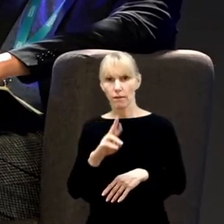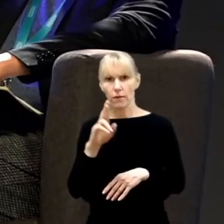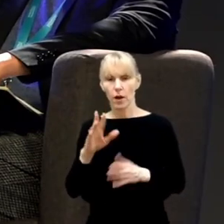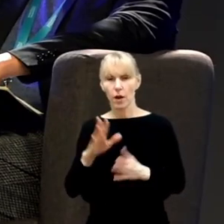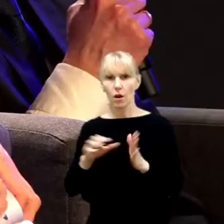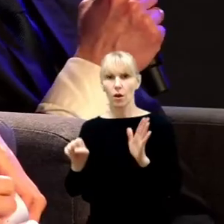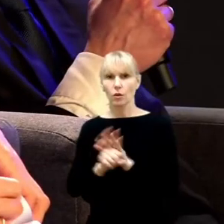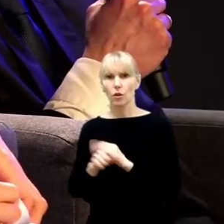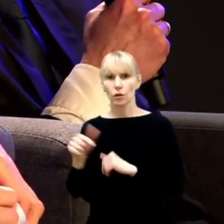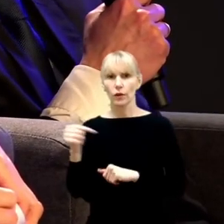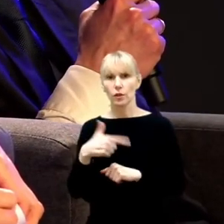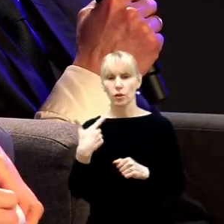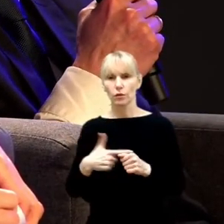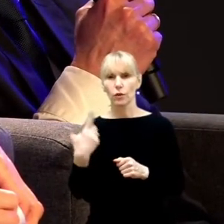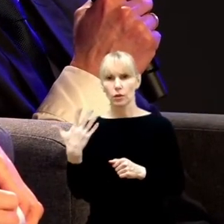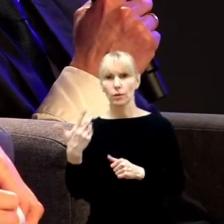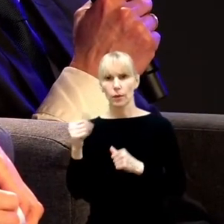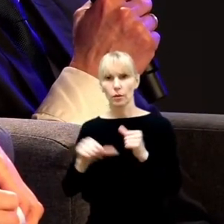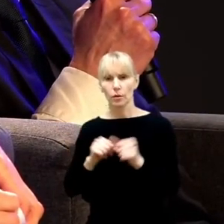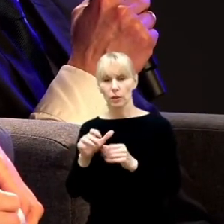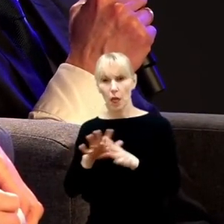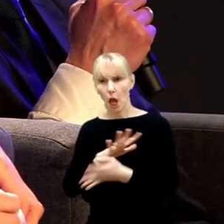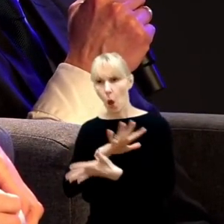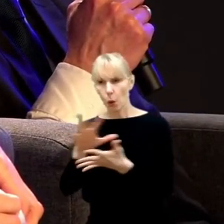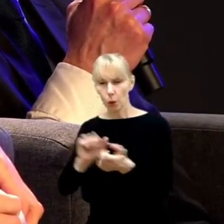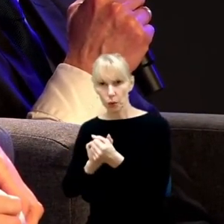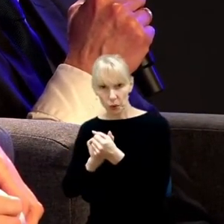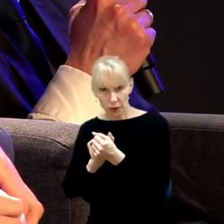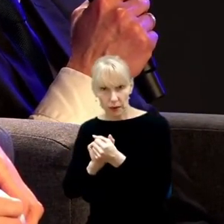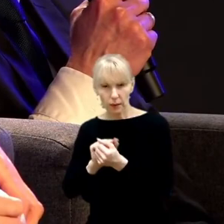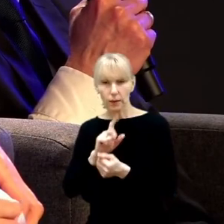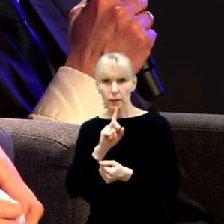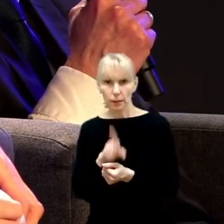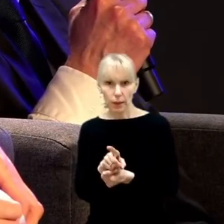a jednocześnie mamy to, co tutaj zostało powiedziane w poprzednim panelu,